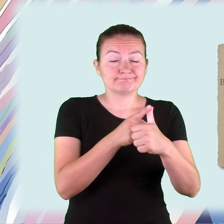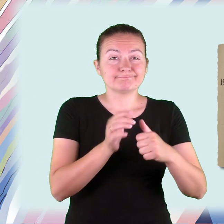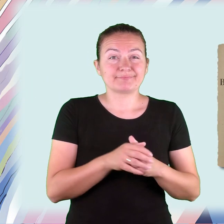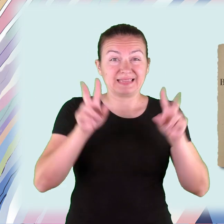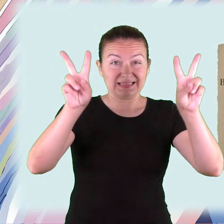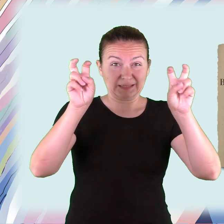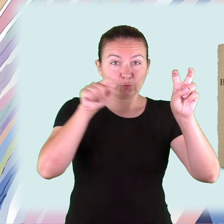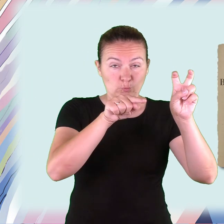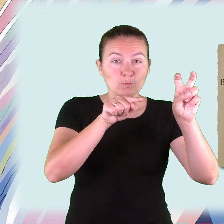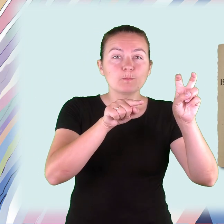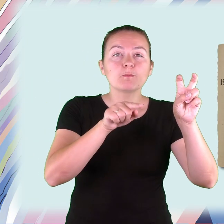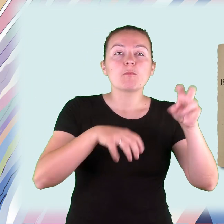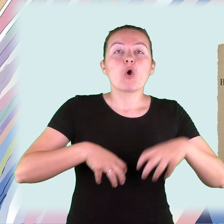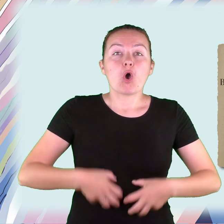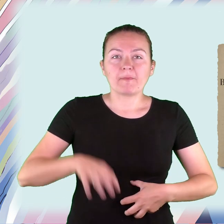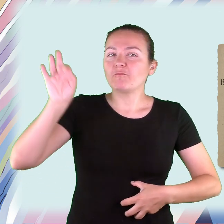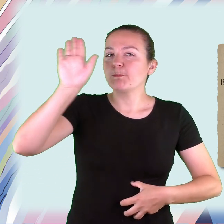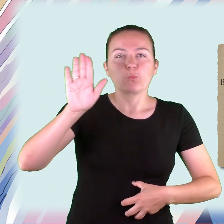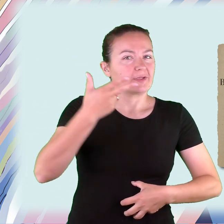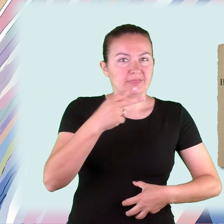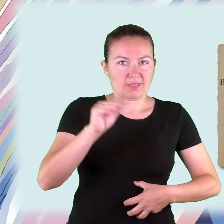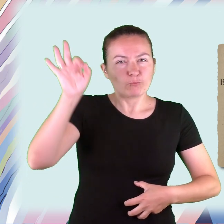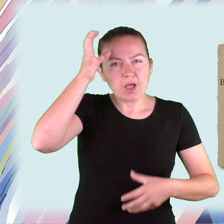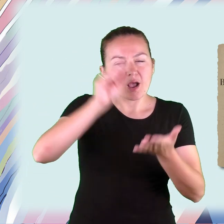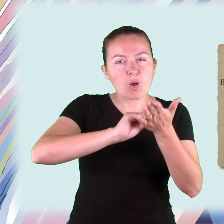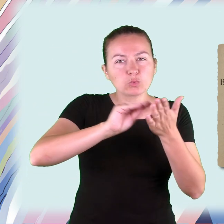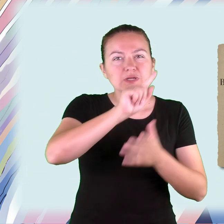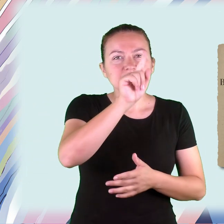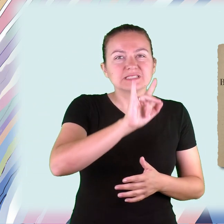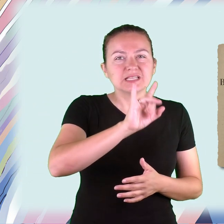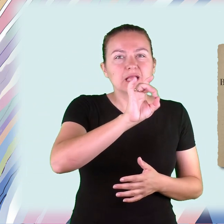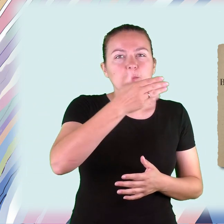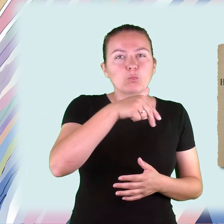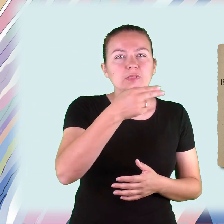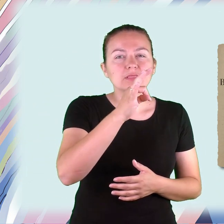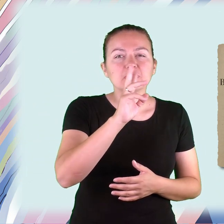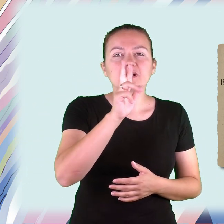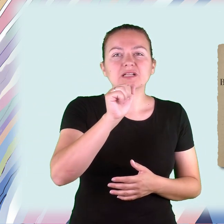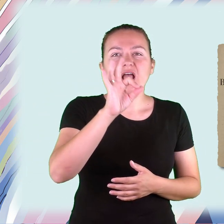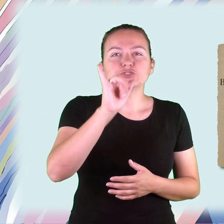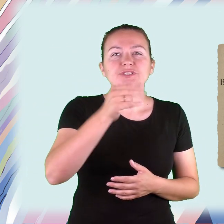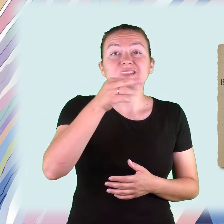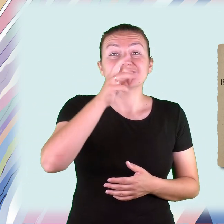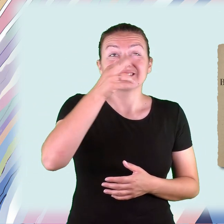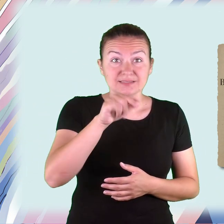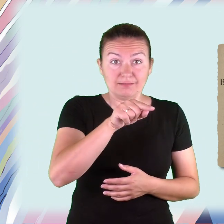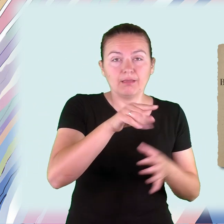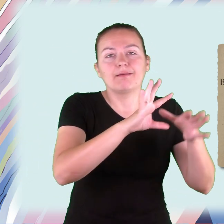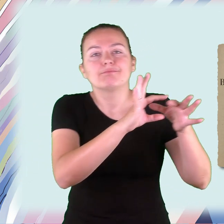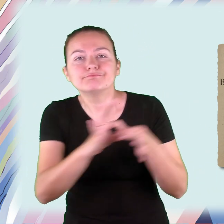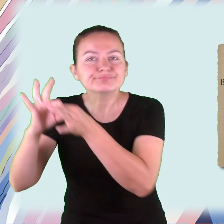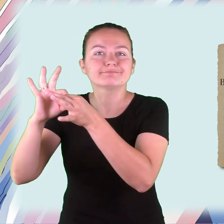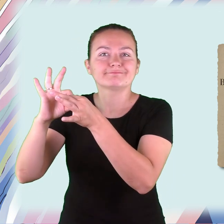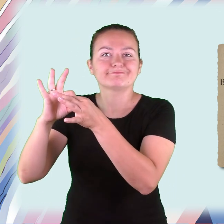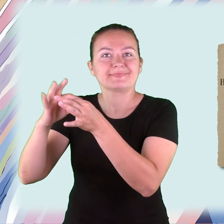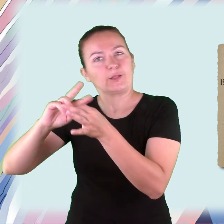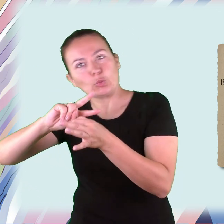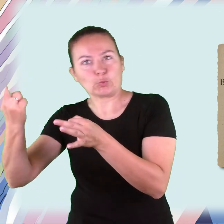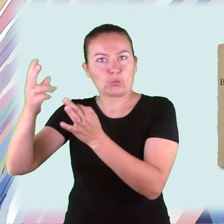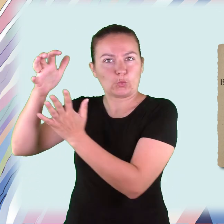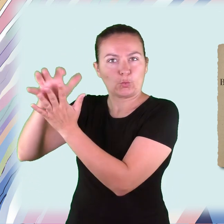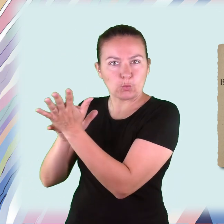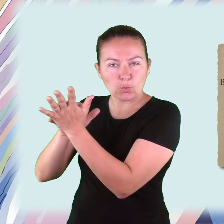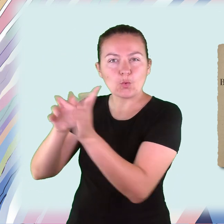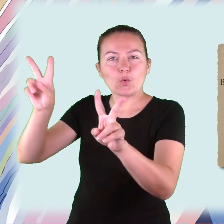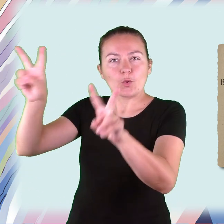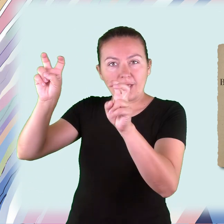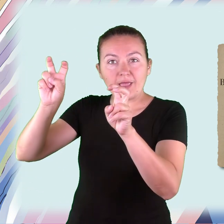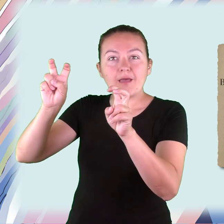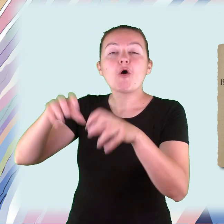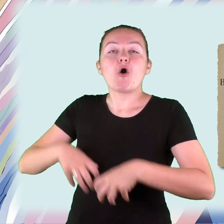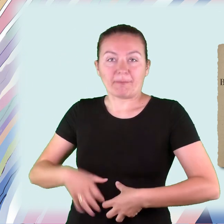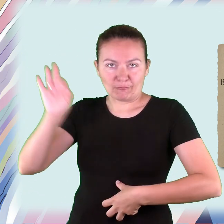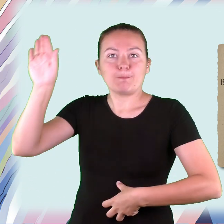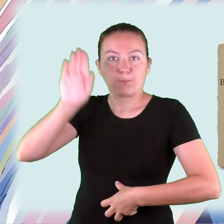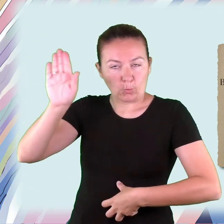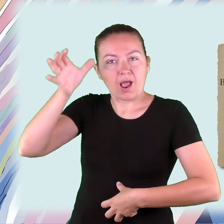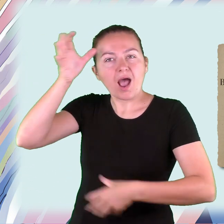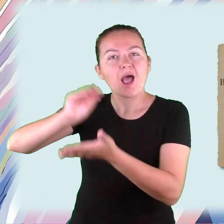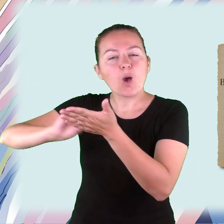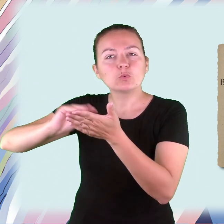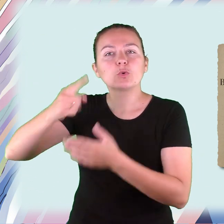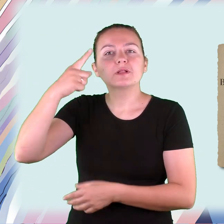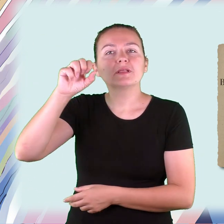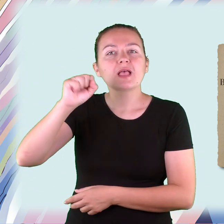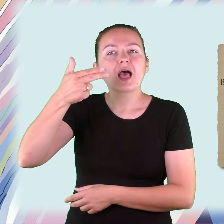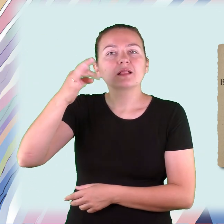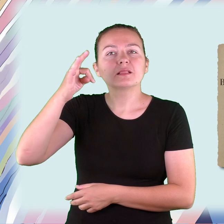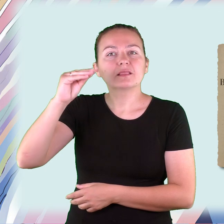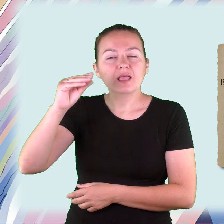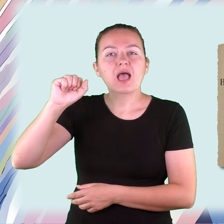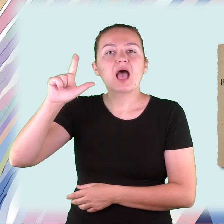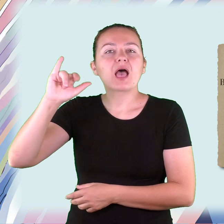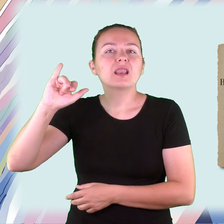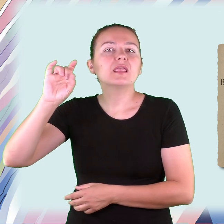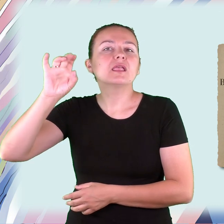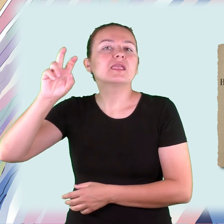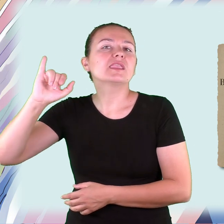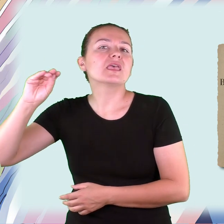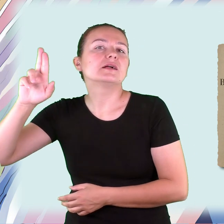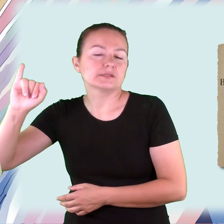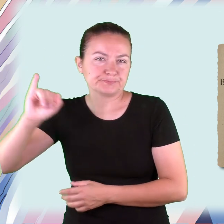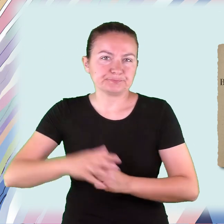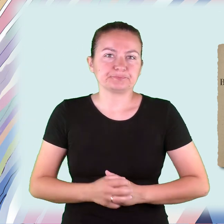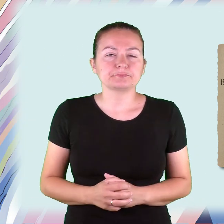1. Tytuł “Nie-boska komedia” Zygmunta Krasińskiego jest aluzją (nawiązaniem) do utworu “Boska komedia” Dantego Alighieri.